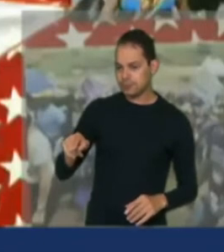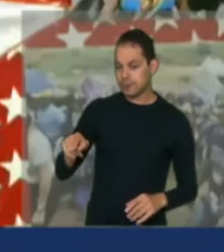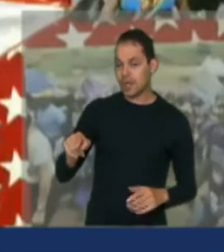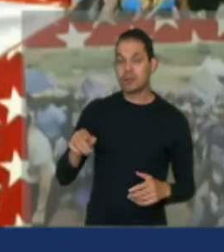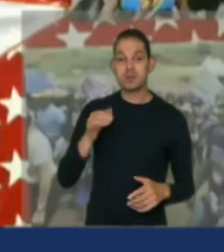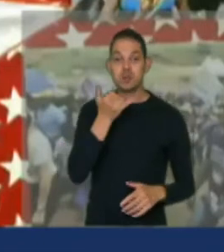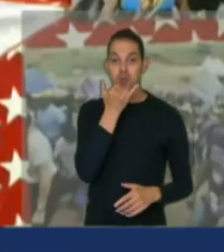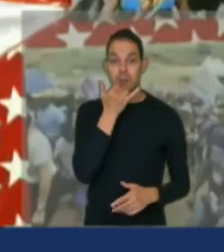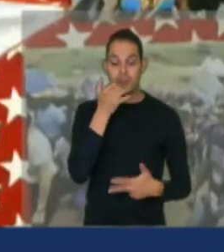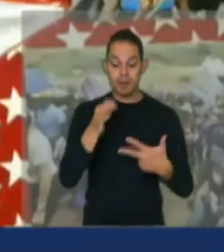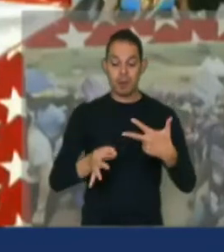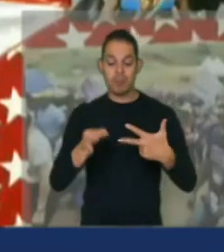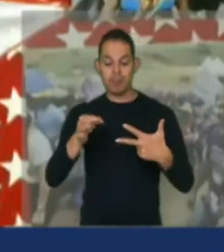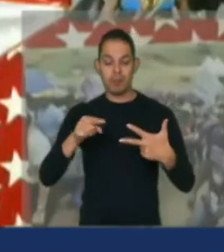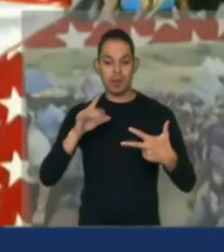PODER JUDICIÁRIO, CONTRA